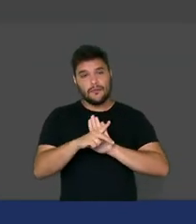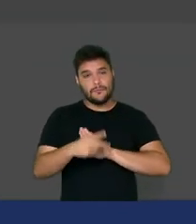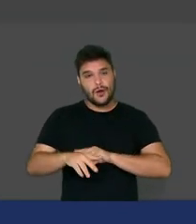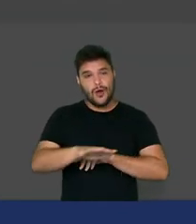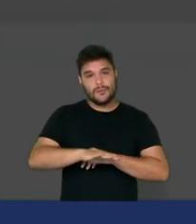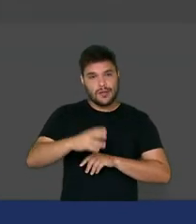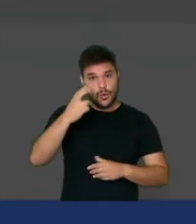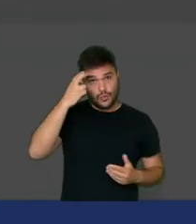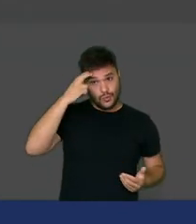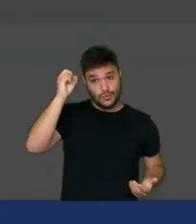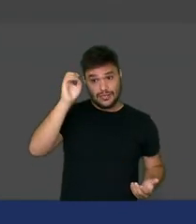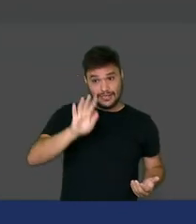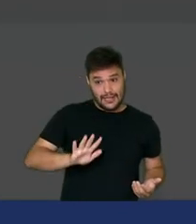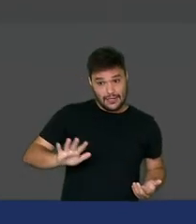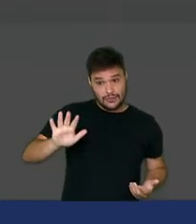PARES QUE ACOMPANHAM NESSA SESSÃO, ACOMPANHANDO A